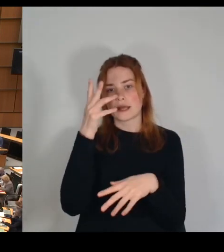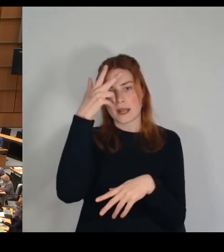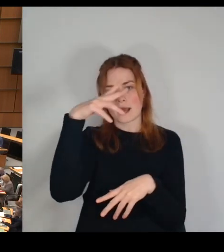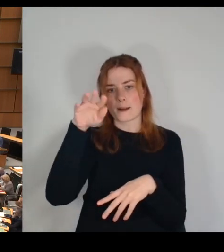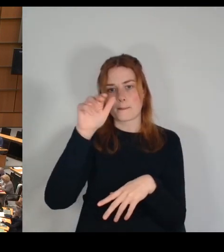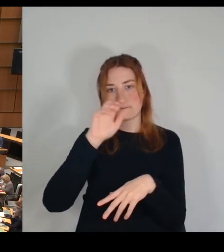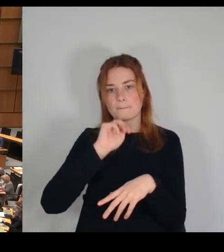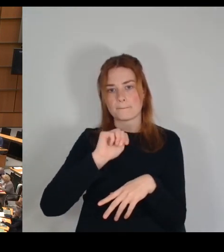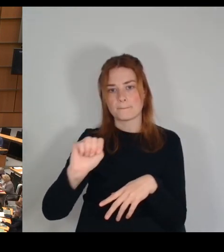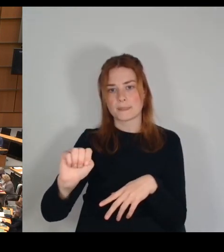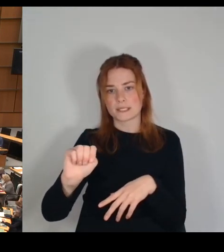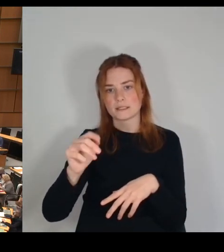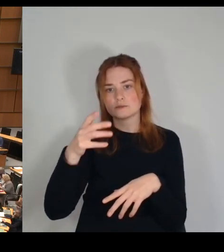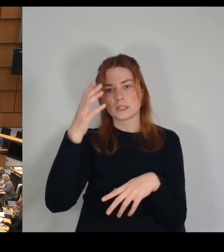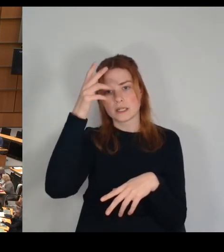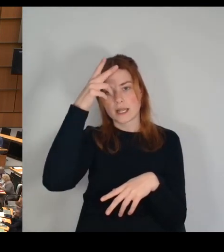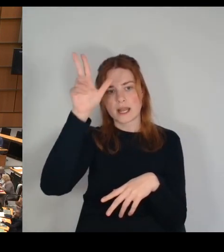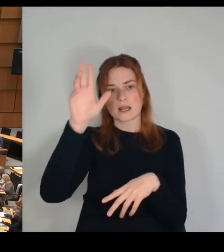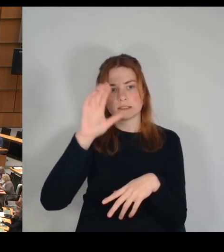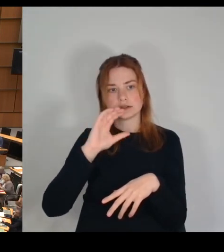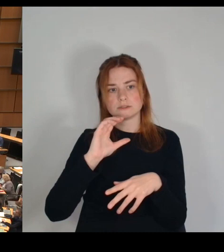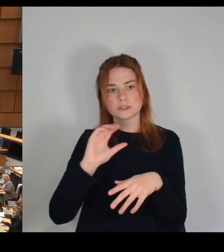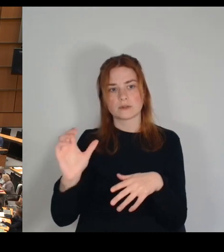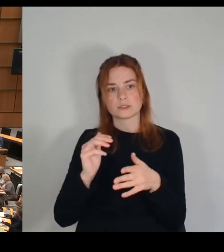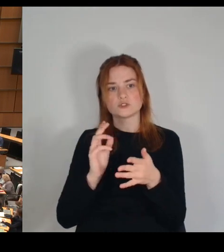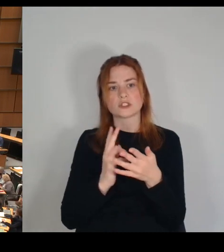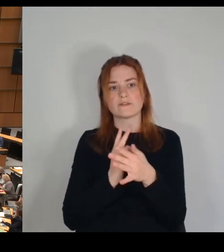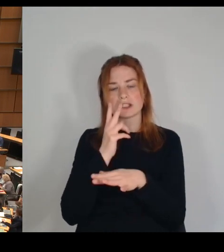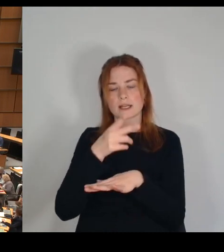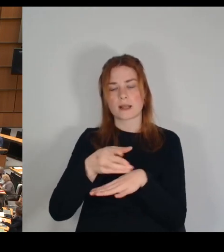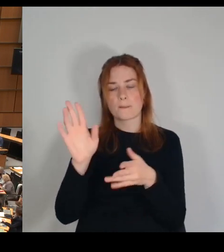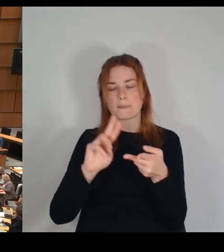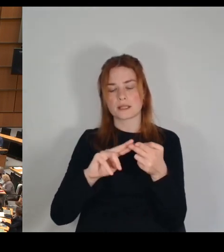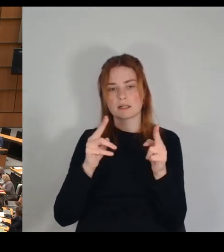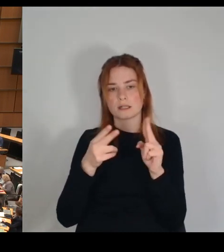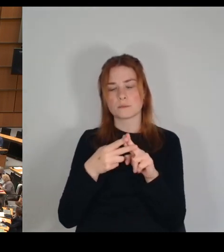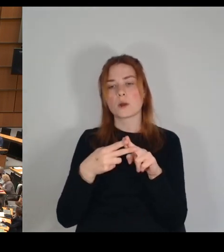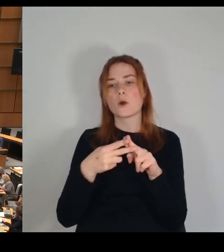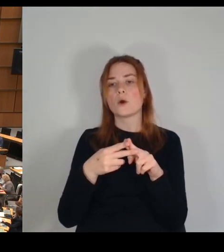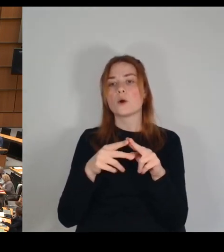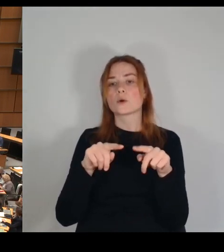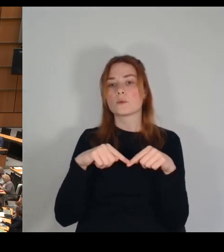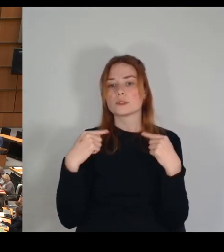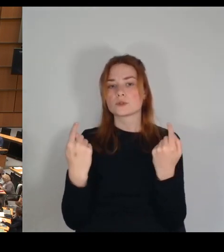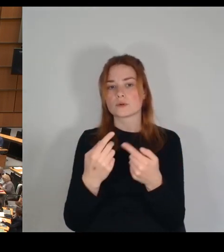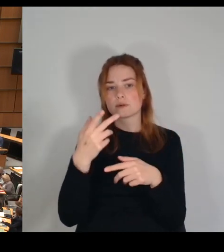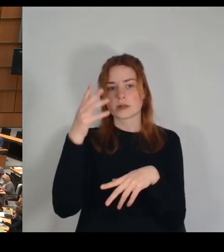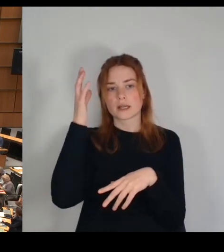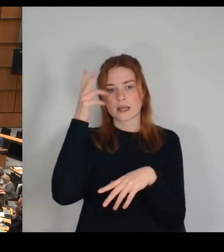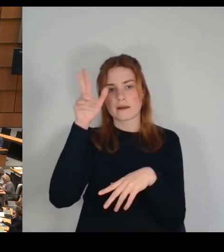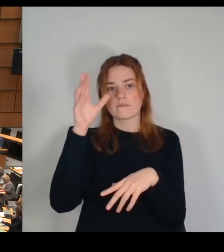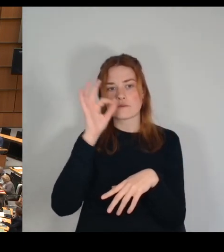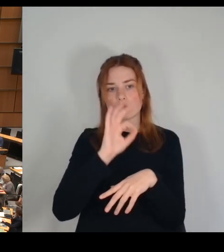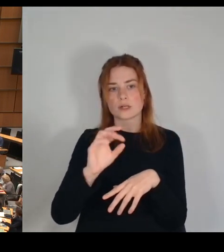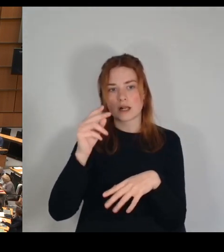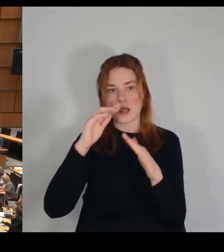Kuratorium des Pestalozzi Fröbel Hauses. Frau Abgeordnete Jeanette Auricht als Mitglied und Herrn Abgeordneter Alexander Bertram als stellvertretendes Mitglied und für